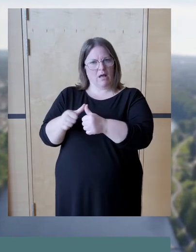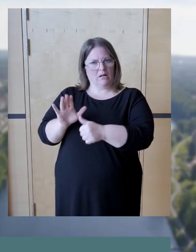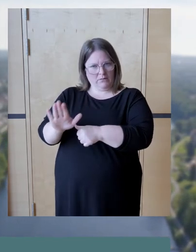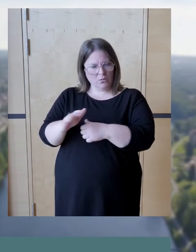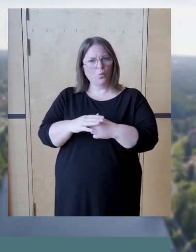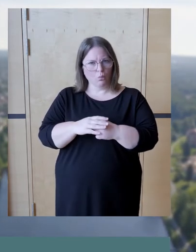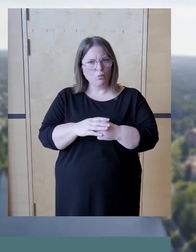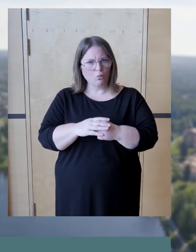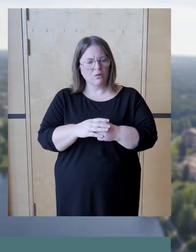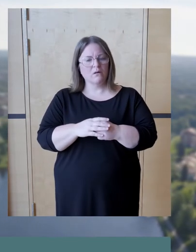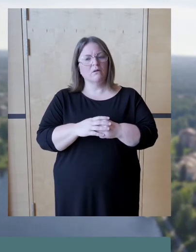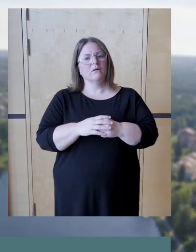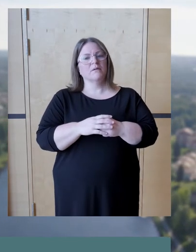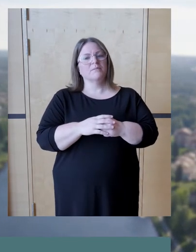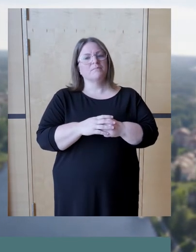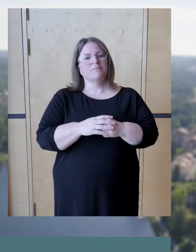Och Vi får hoppas nu